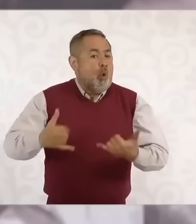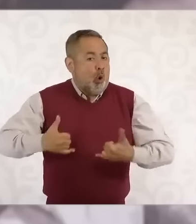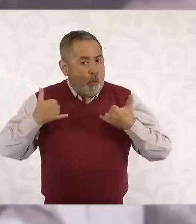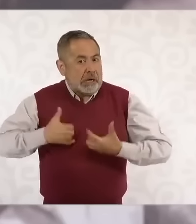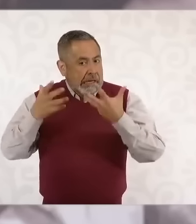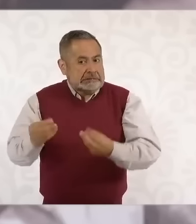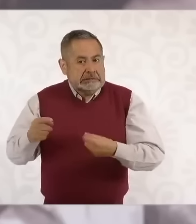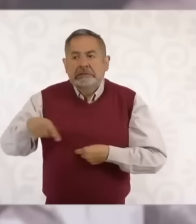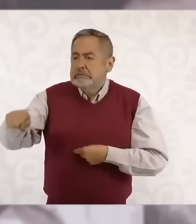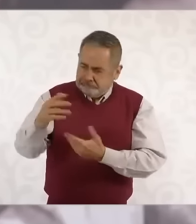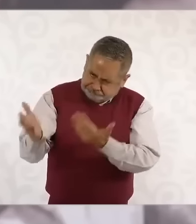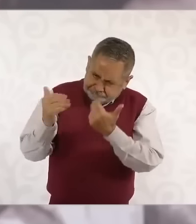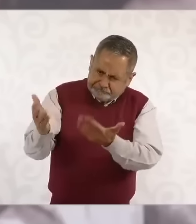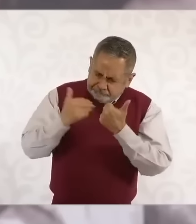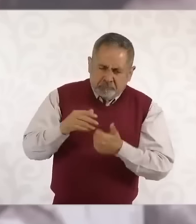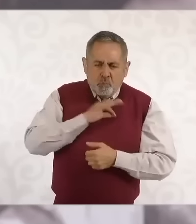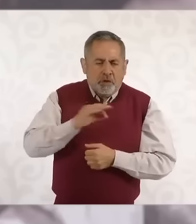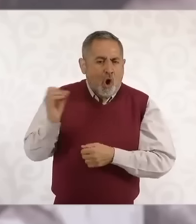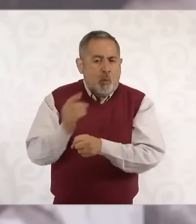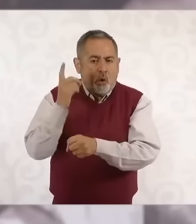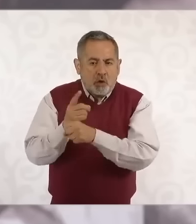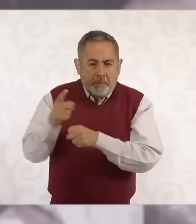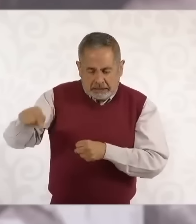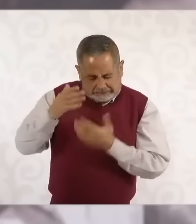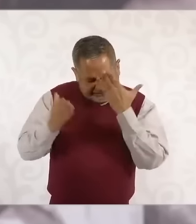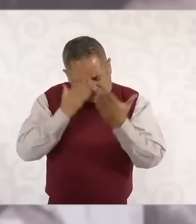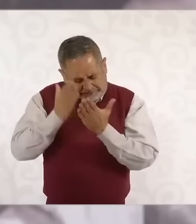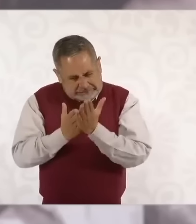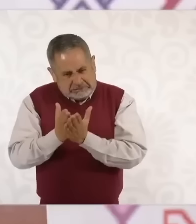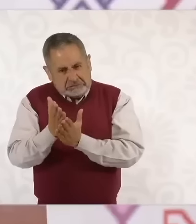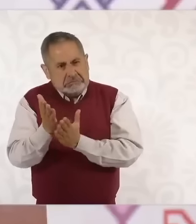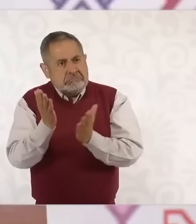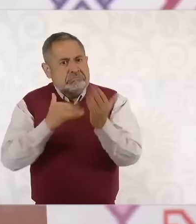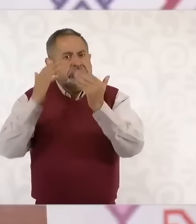es una oportunidad para tener una carrera profesional en una empresa como es la nuestra.